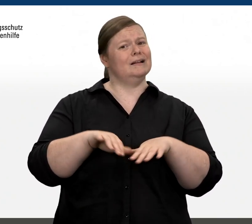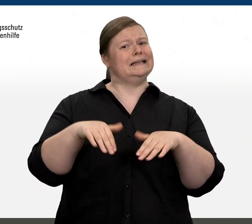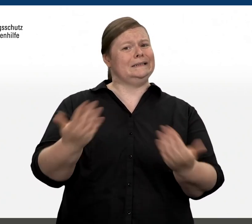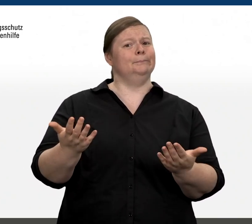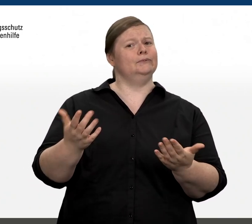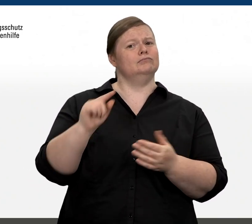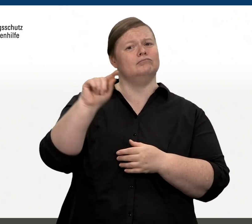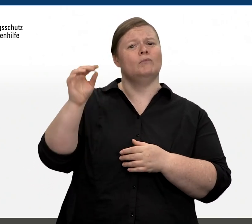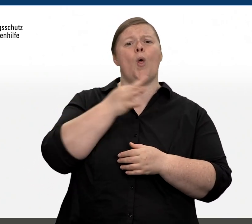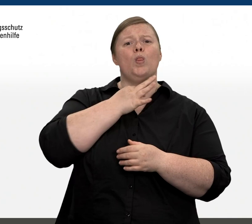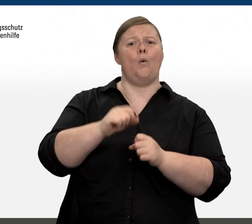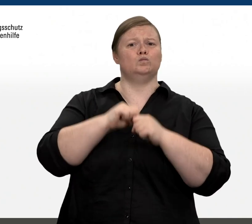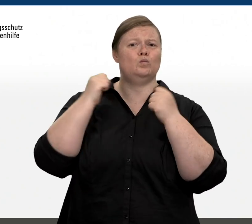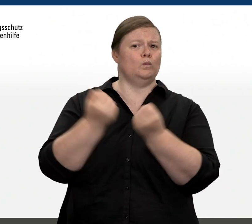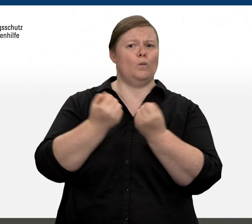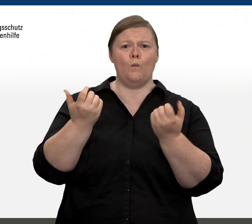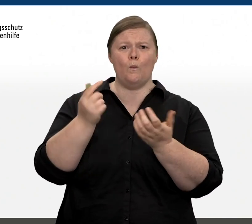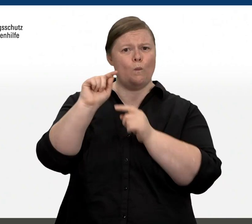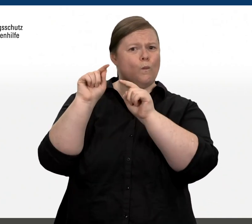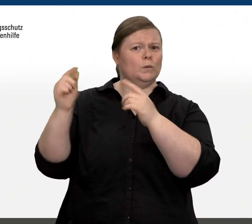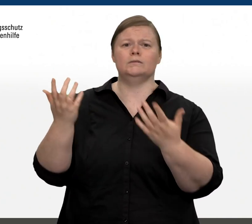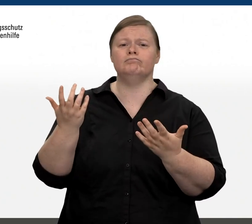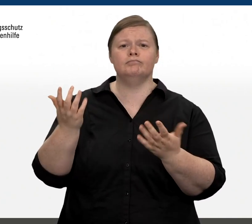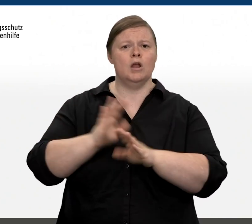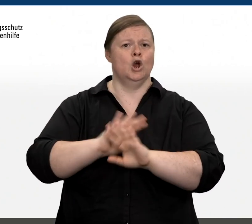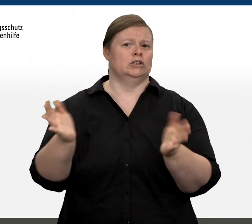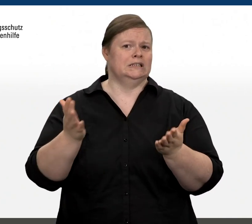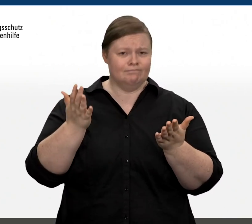Aber es kann in Notsituationen